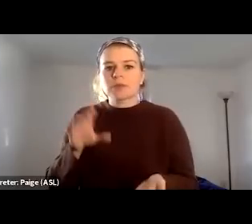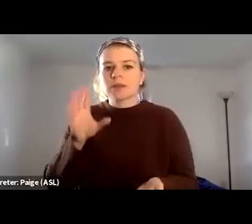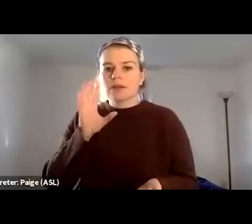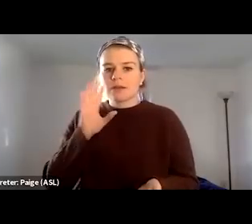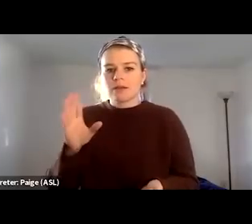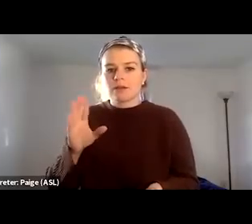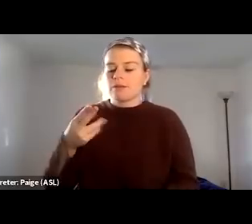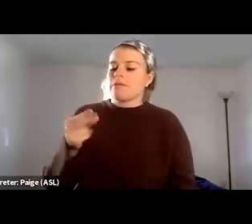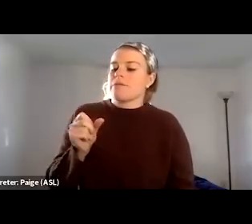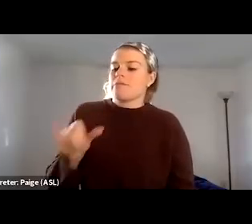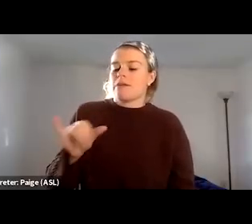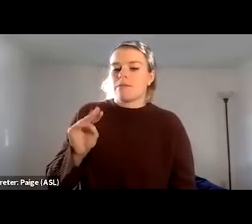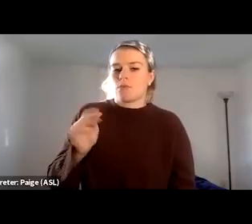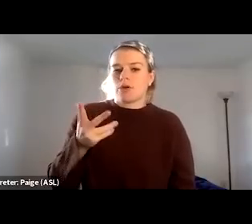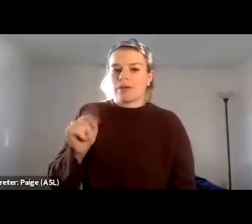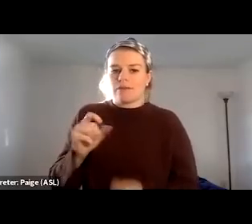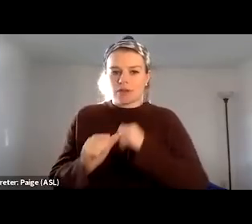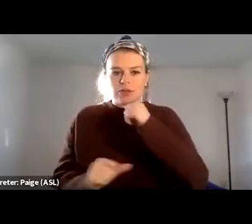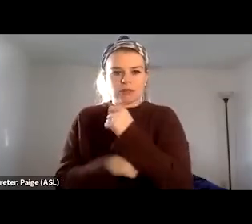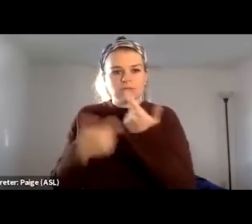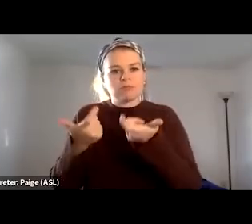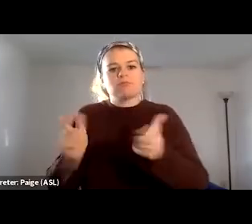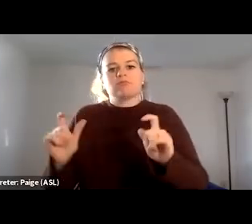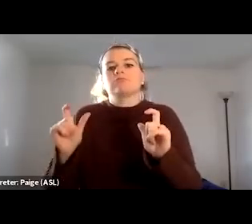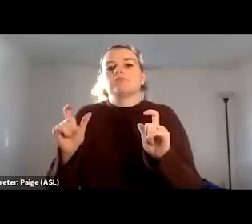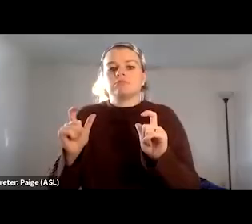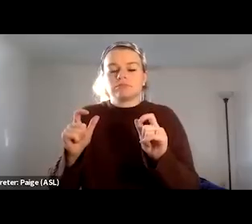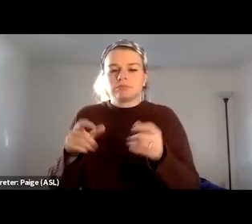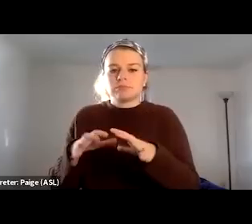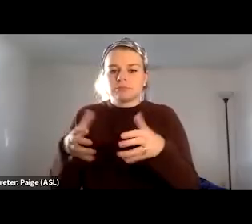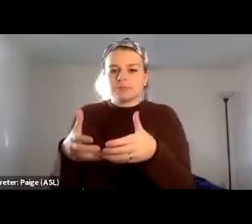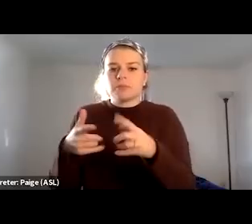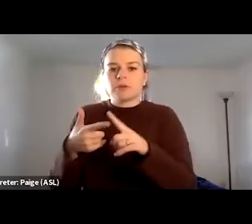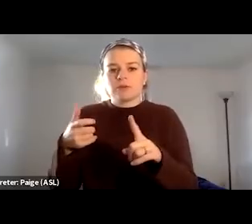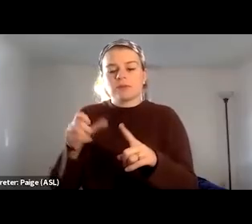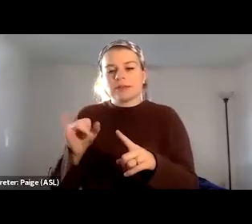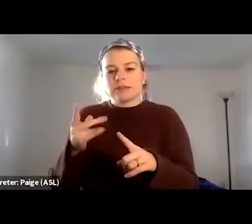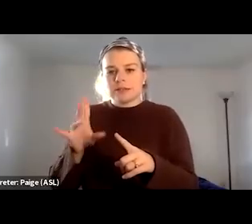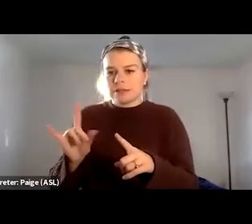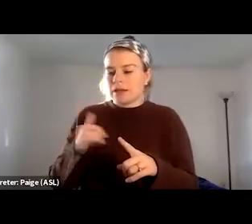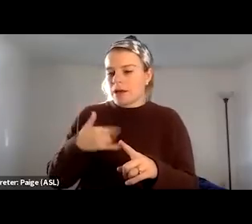que es un gran servicio para personas sin hogar en Sídney, del cual tengo la suerte de ser miembro de la junta durante los últimos cinco años